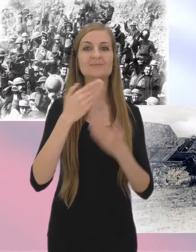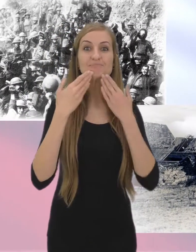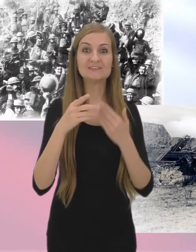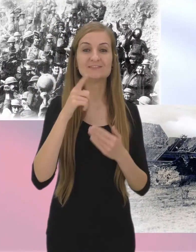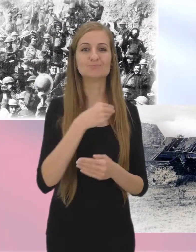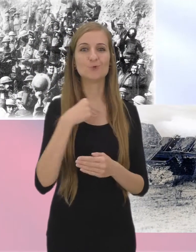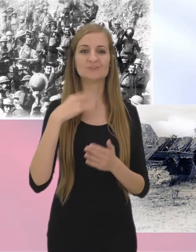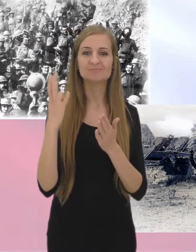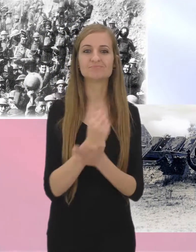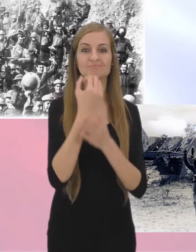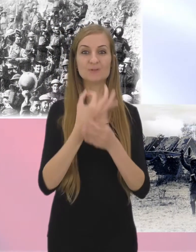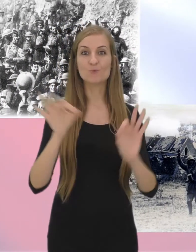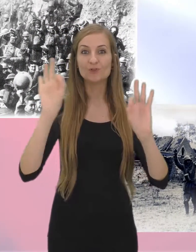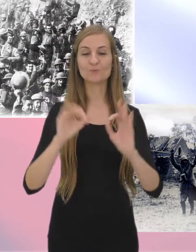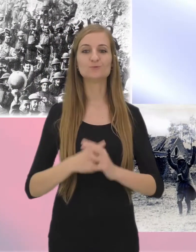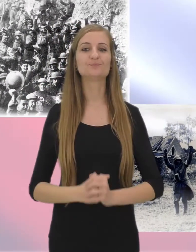ale dzięki niej Polacy odzyskali niepodległość.